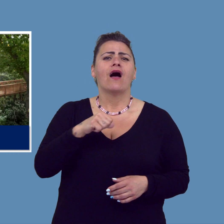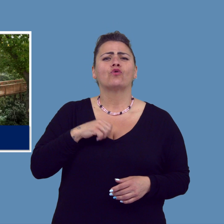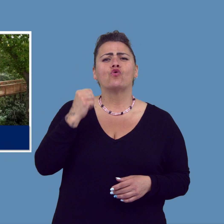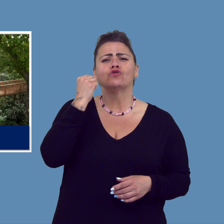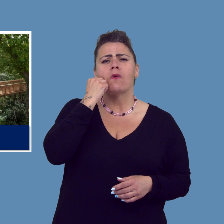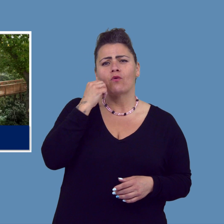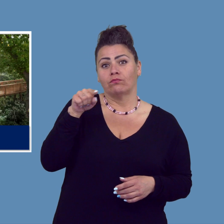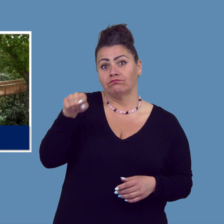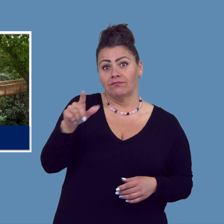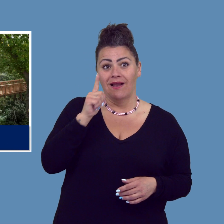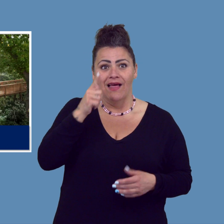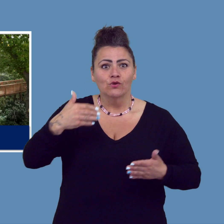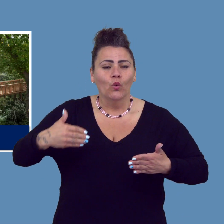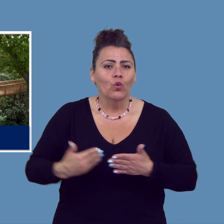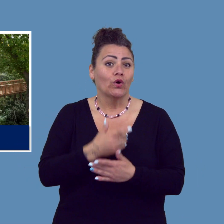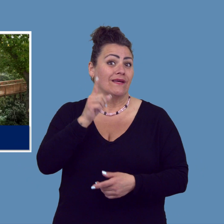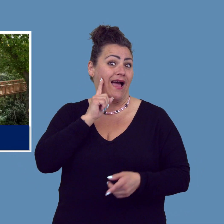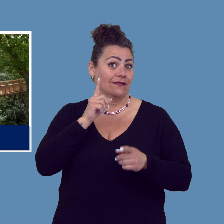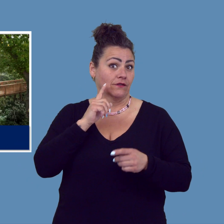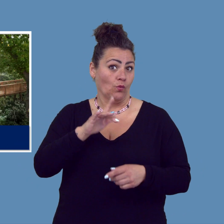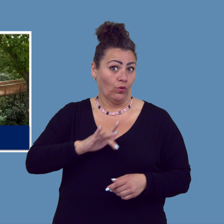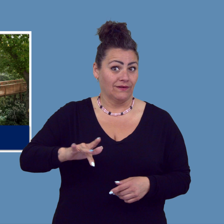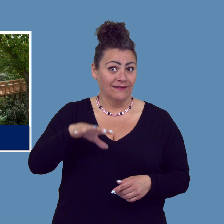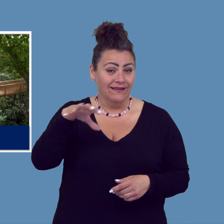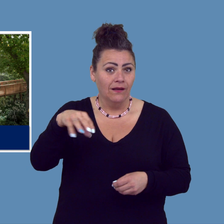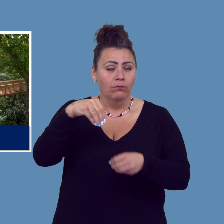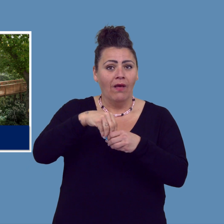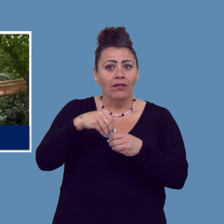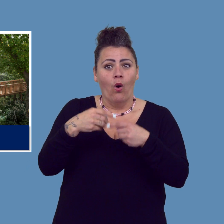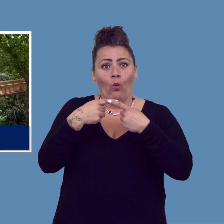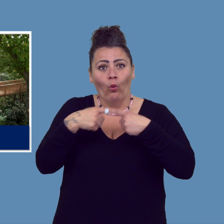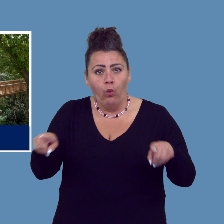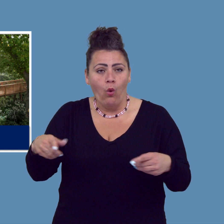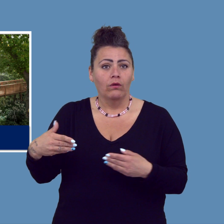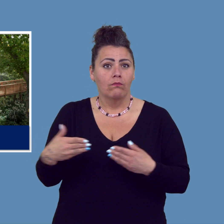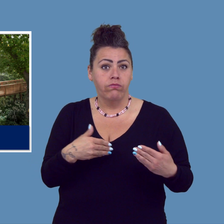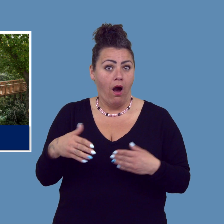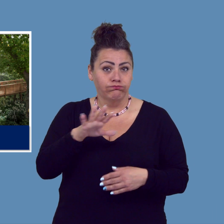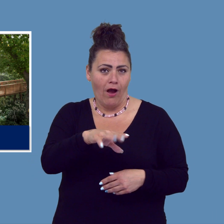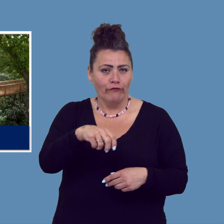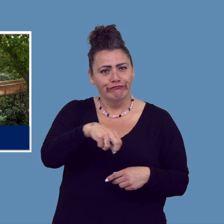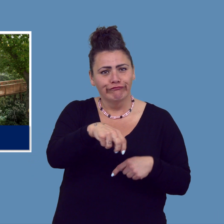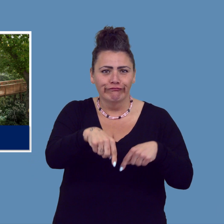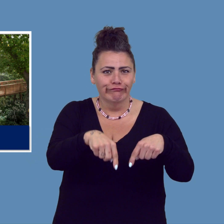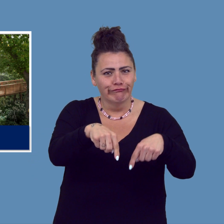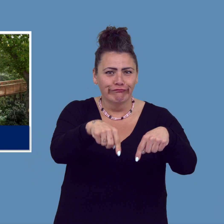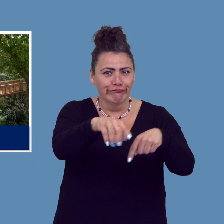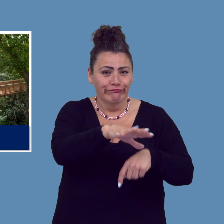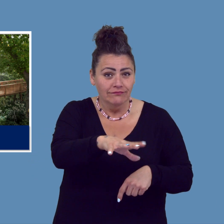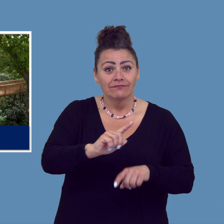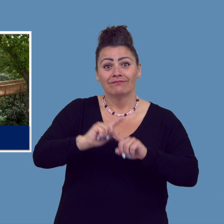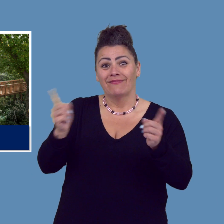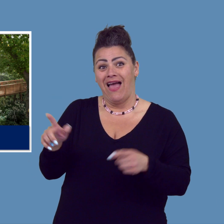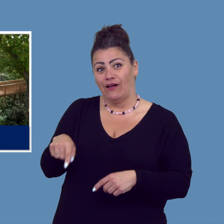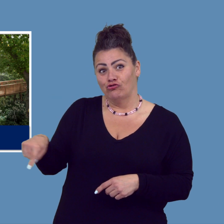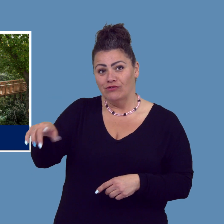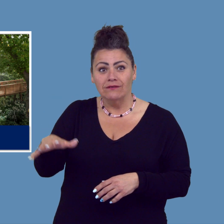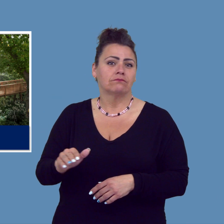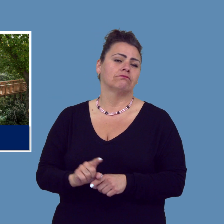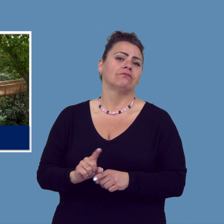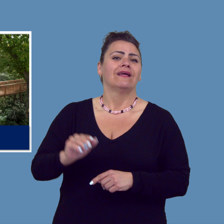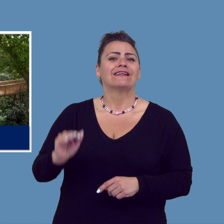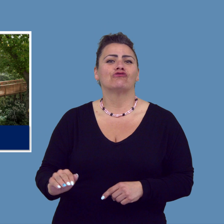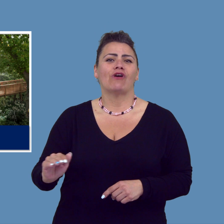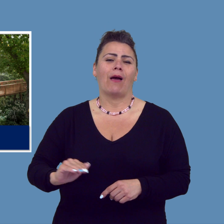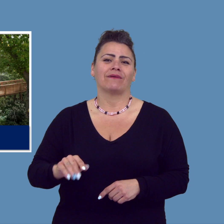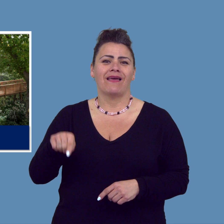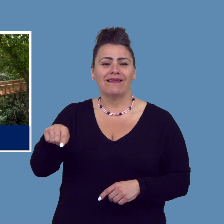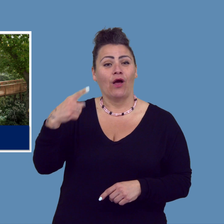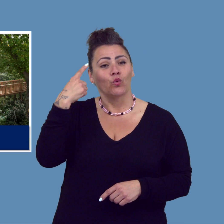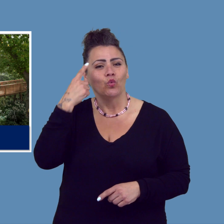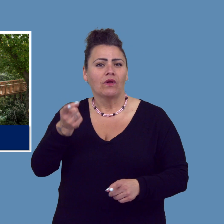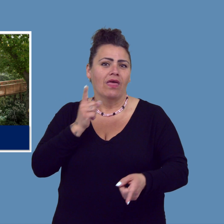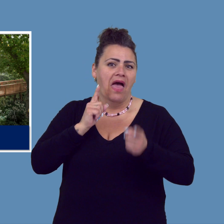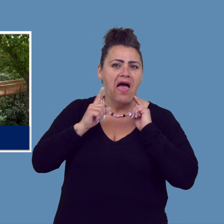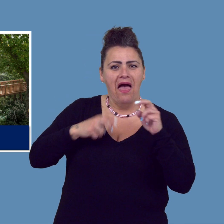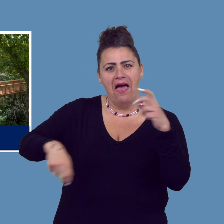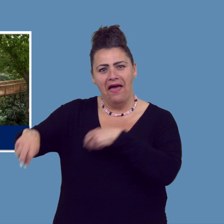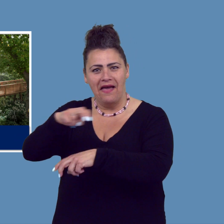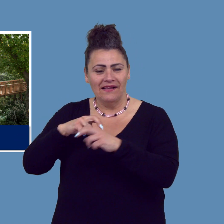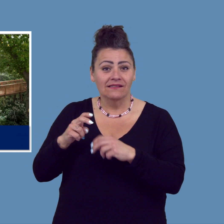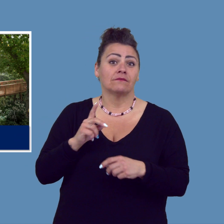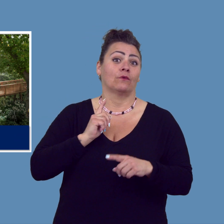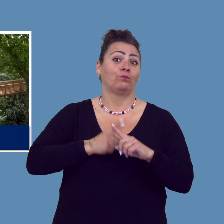Új játszóteret is létrehoznak a Városmajorban, külön résszel a tipegők és a kisgyermekek számára.